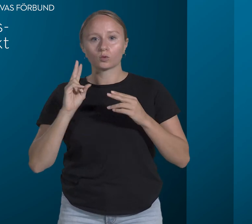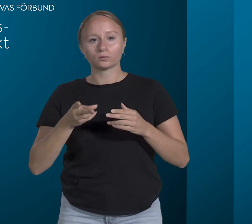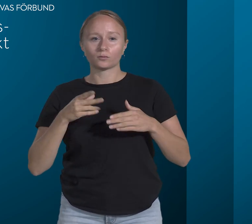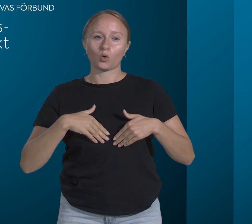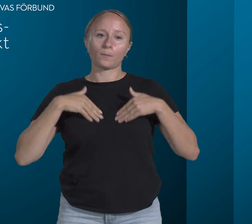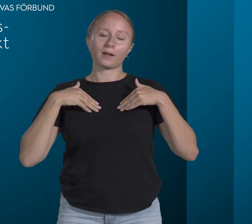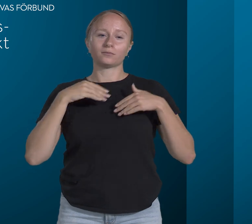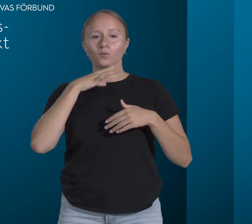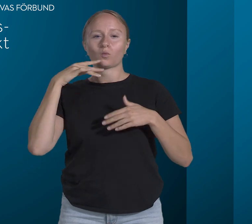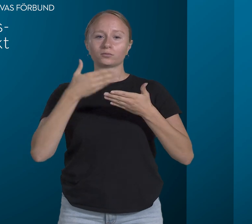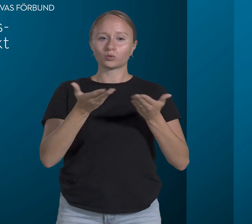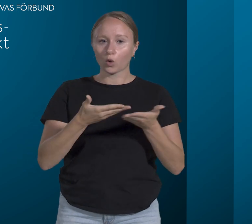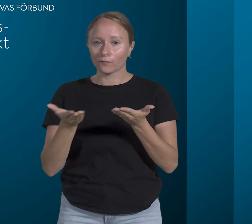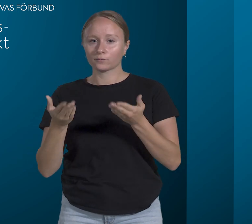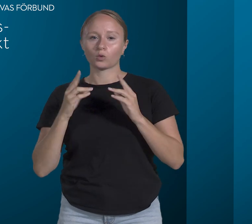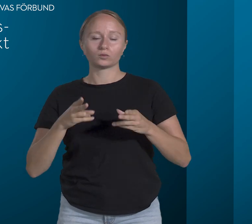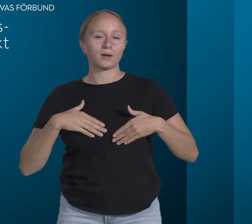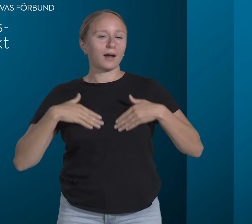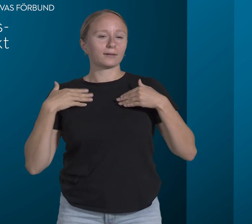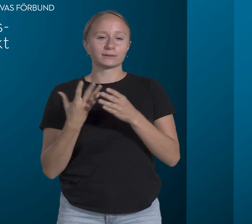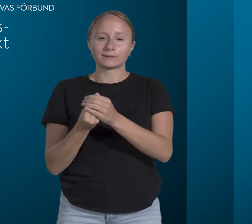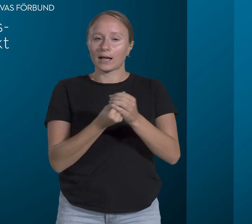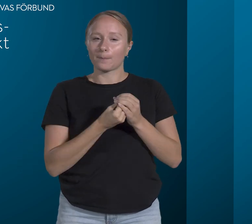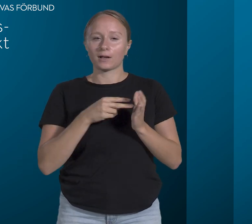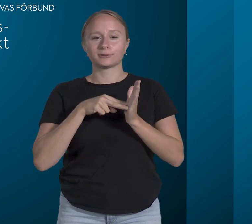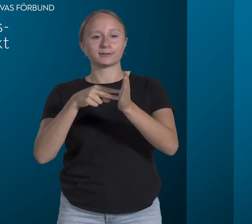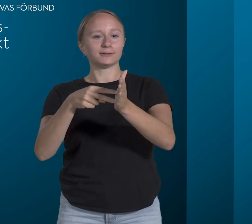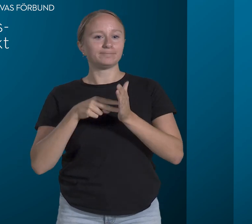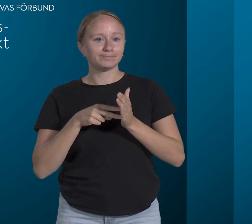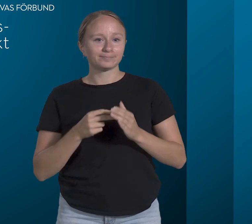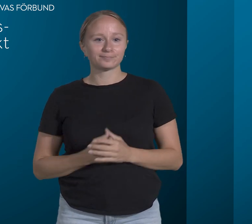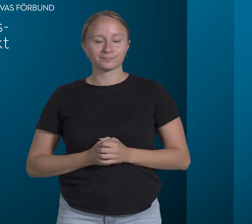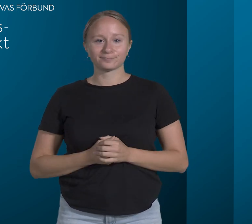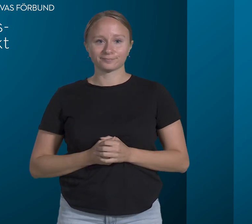underbar underhållning och en härlig gemenskap under hela resan.